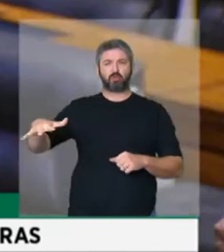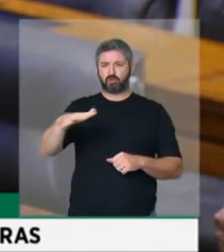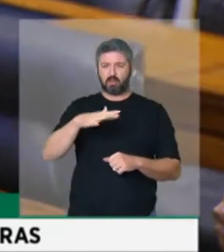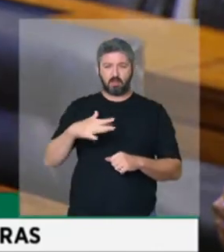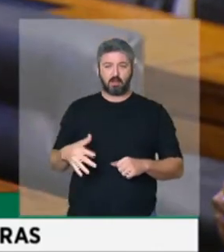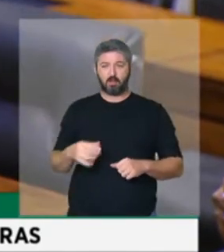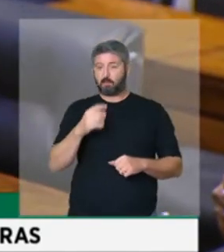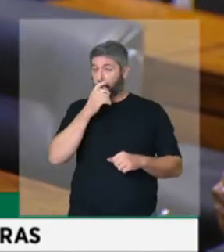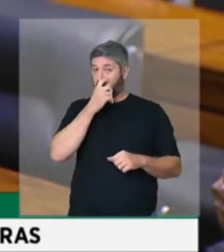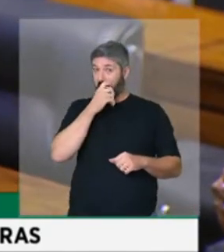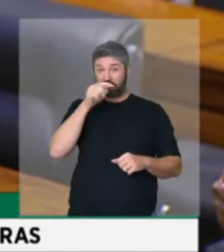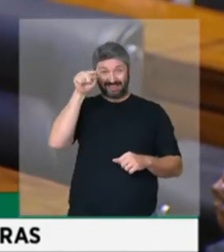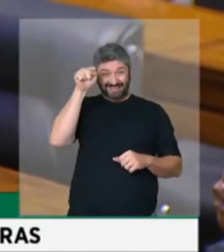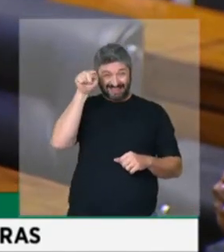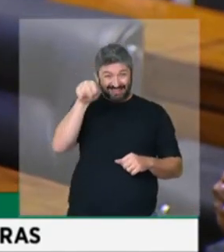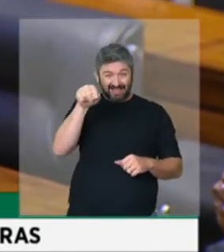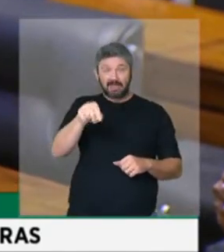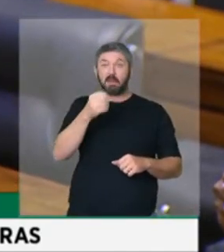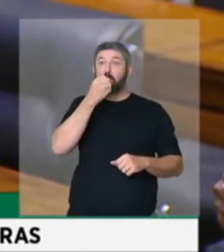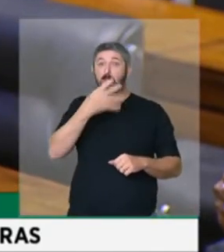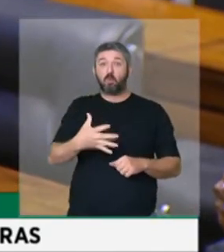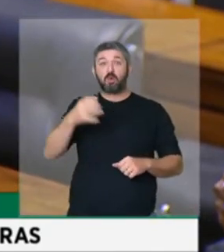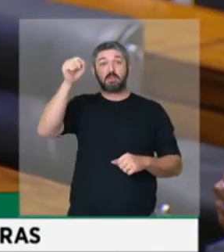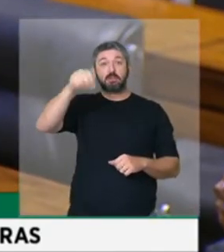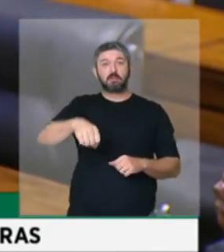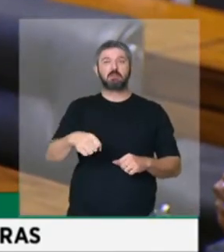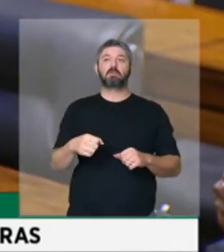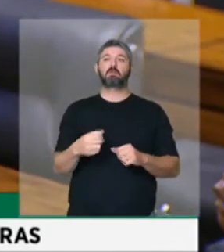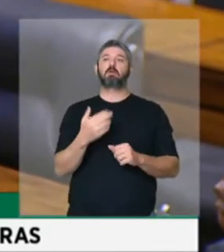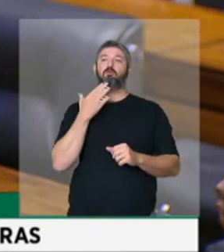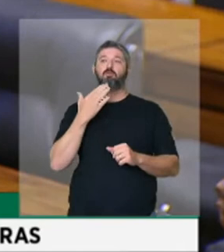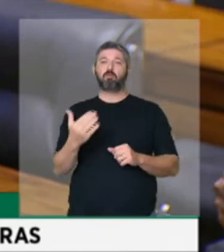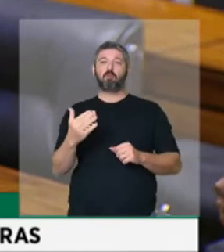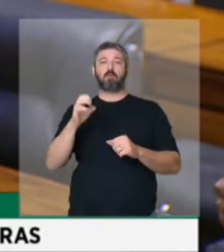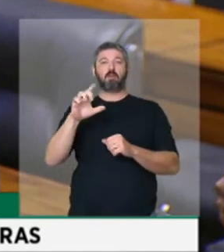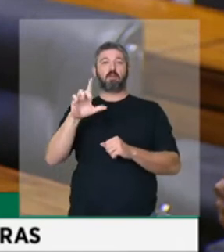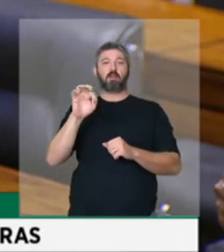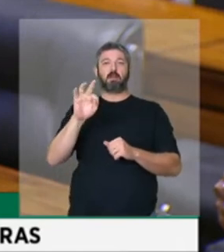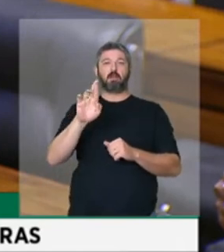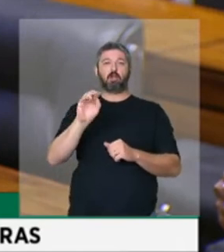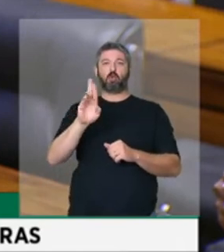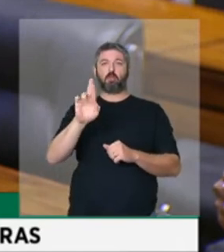PRESIDENTE. -- [PRESIDENTE]: PSDB, DEPUTADO RODRIGO. -- [DEPUTADO]: SR. PRESIDENTE, ESSE É UM TEMA DE INTERESSE DO BRASIL. NÓS